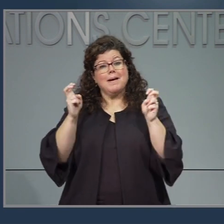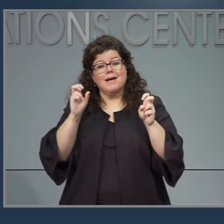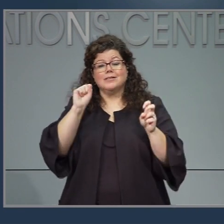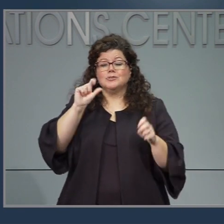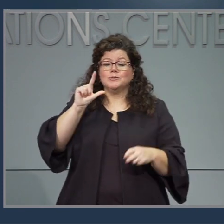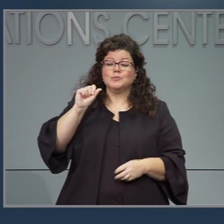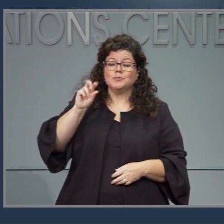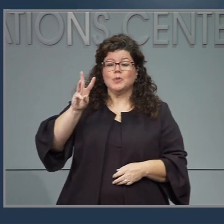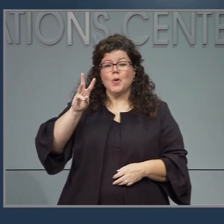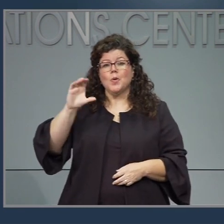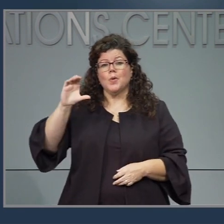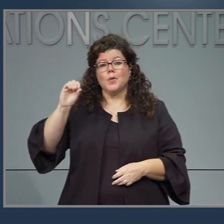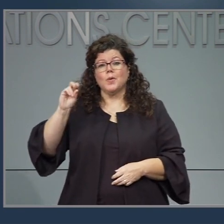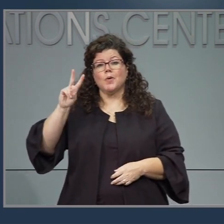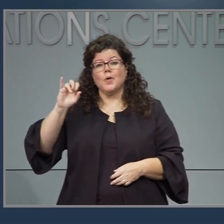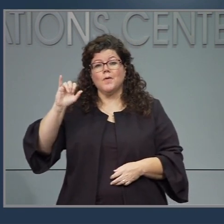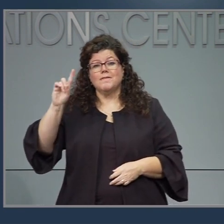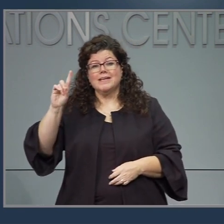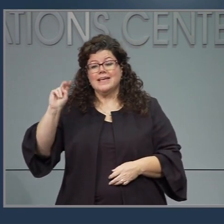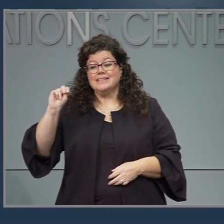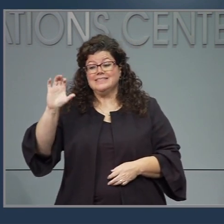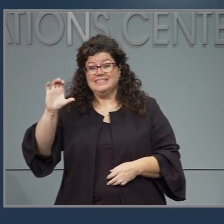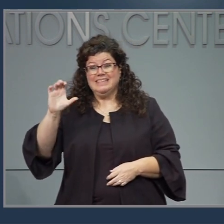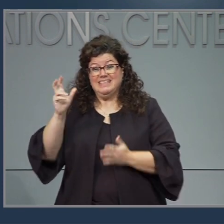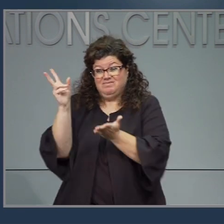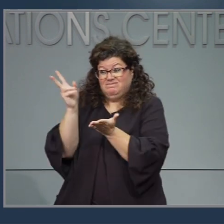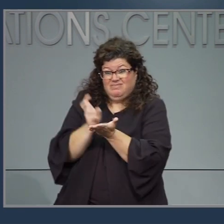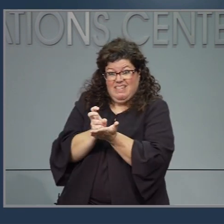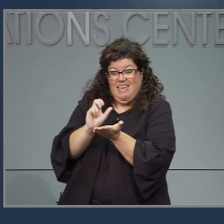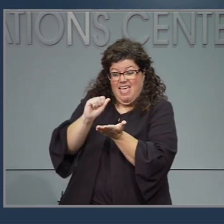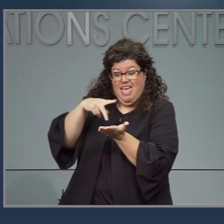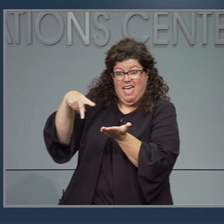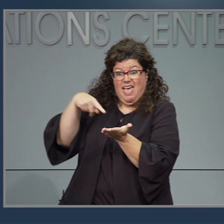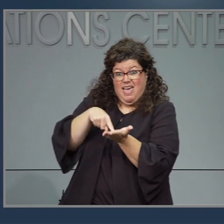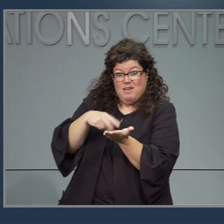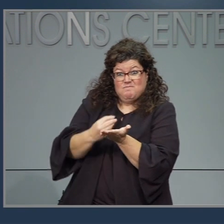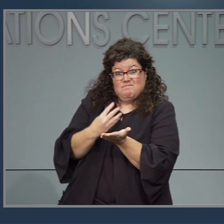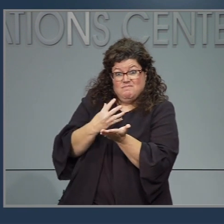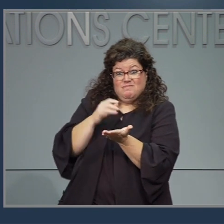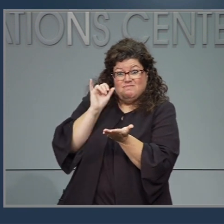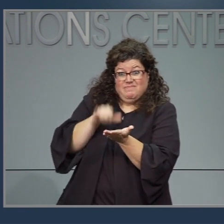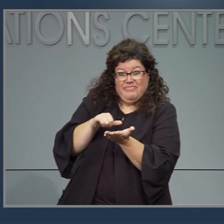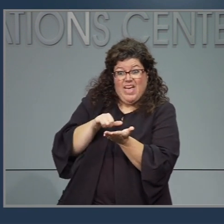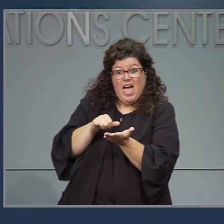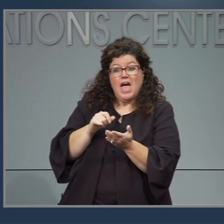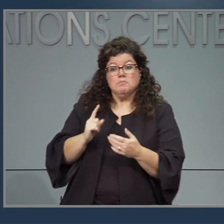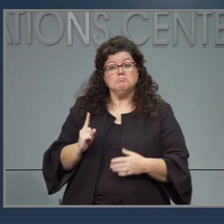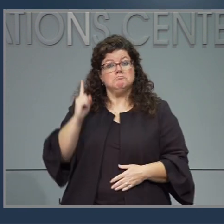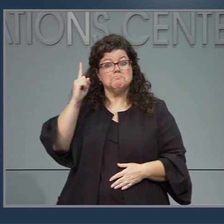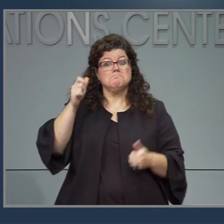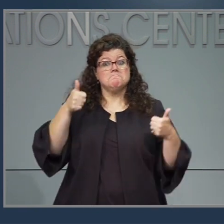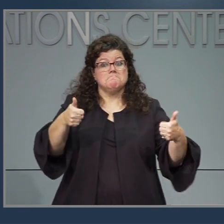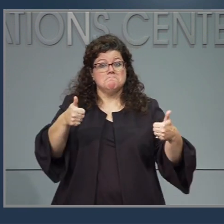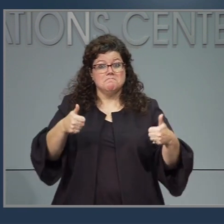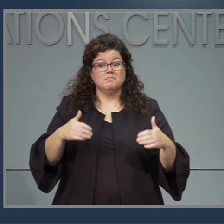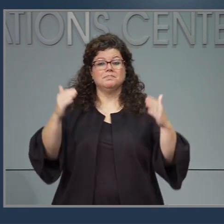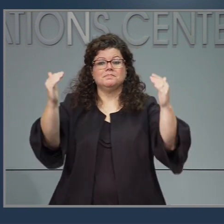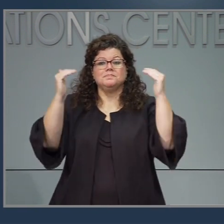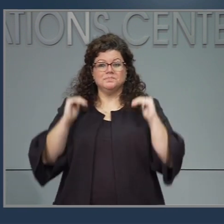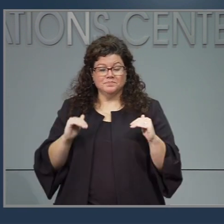Lo cogí Hennessy esta métrica tiene una Flecha hacia arriba. Nuestras previsiones de PP y están estables. Continuamos